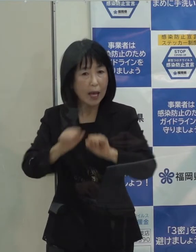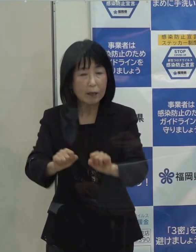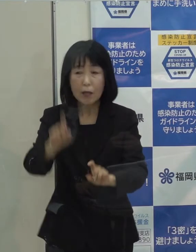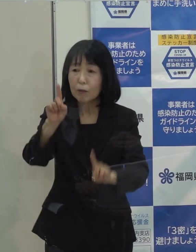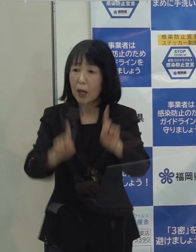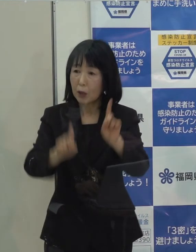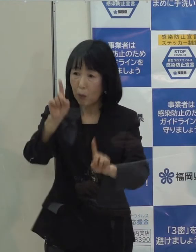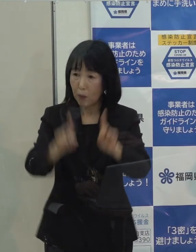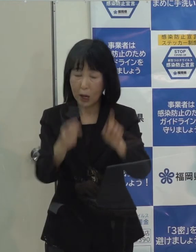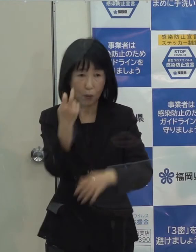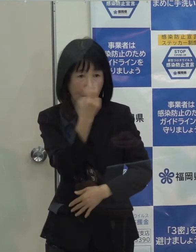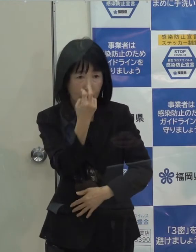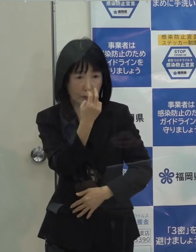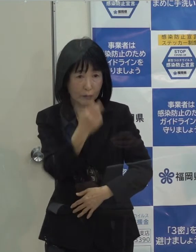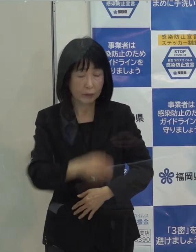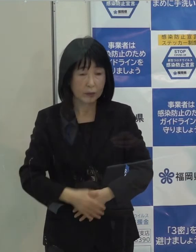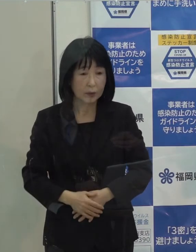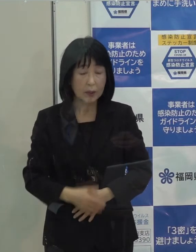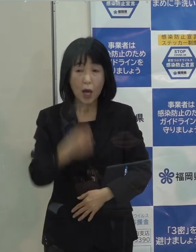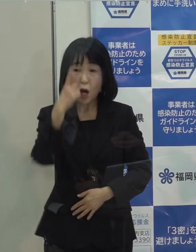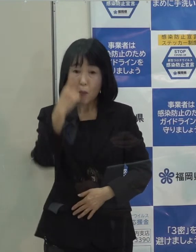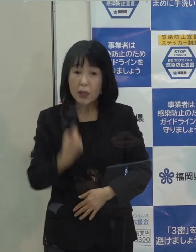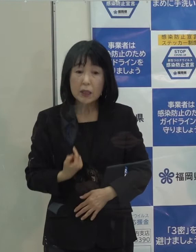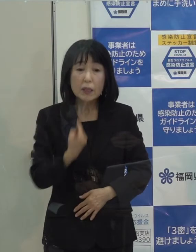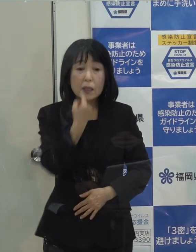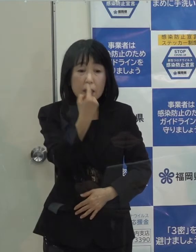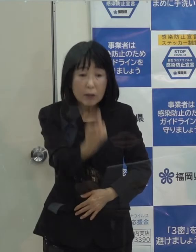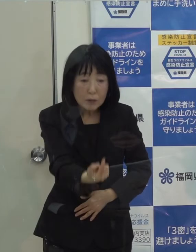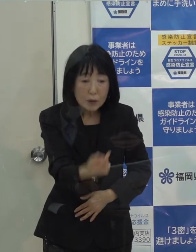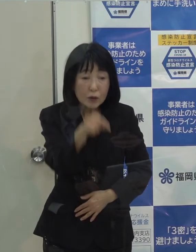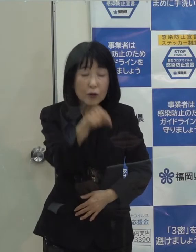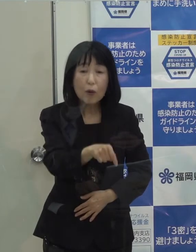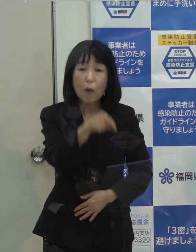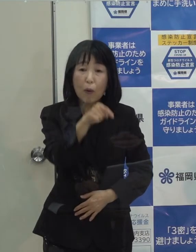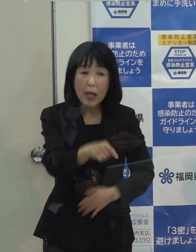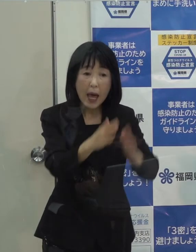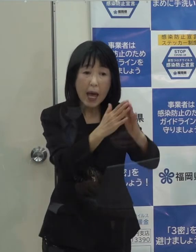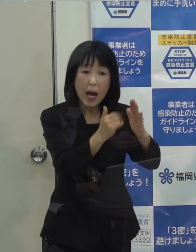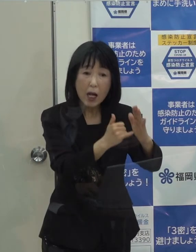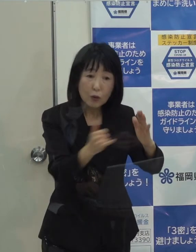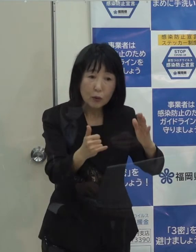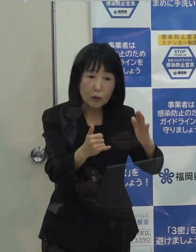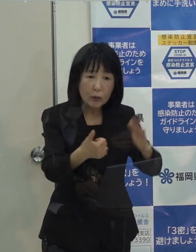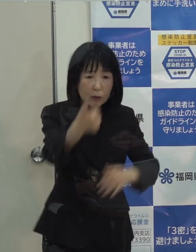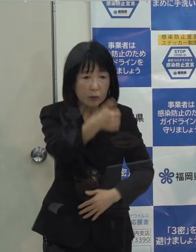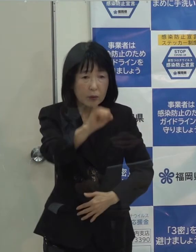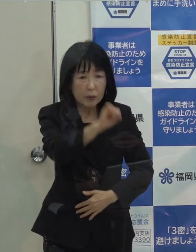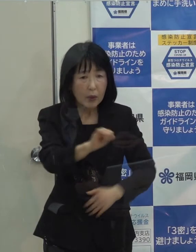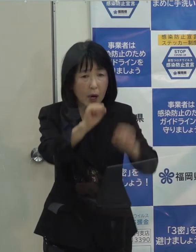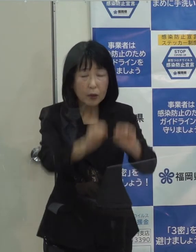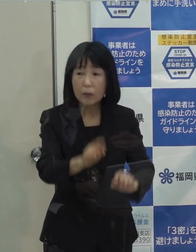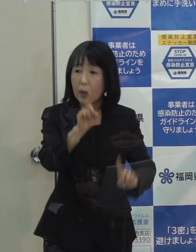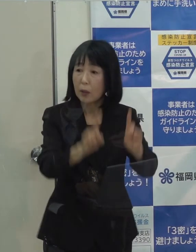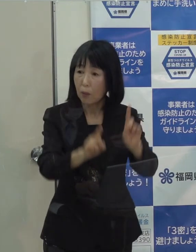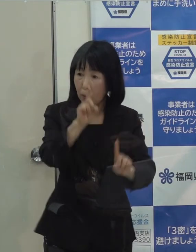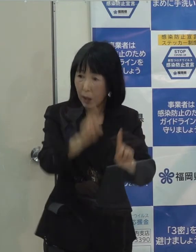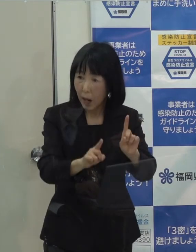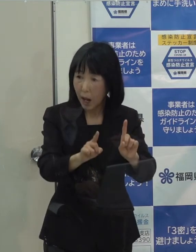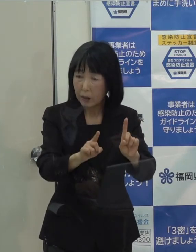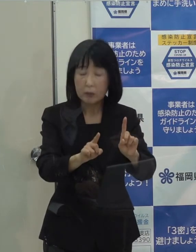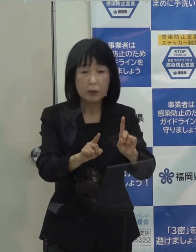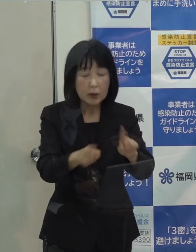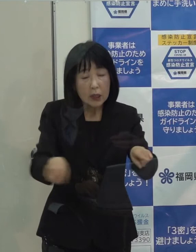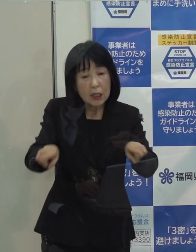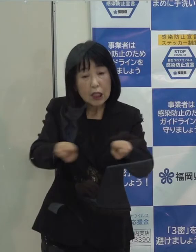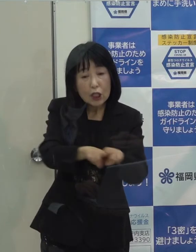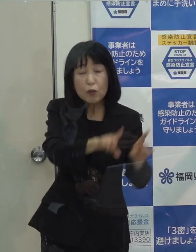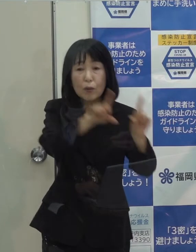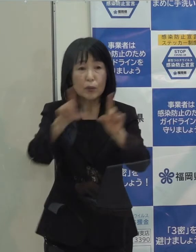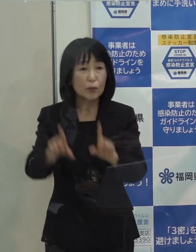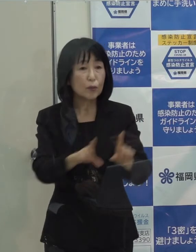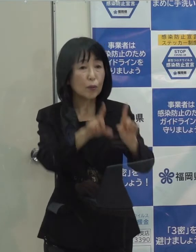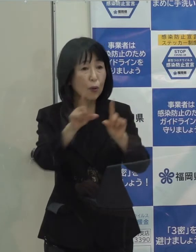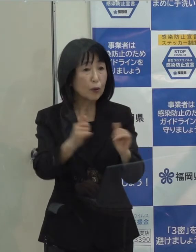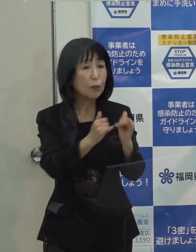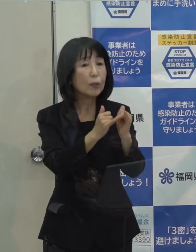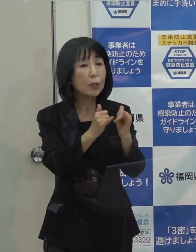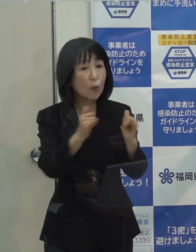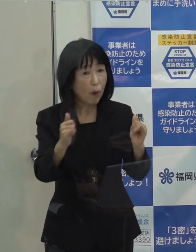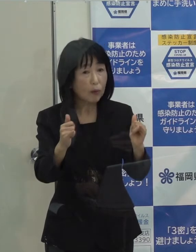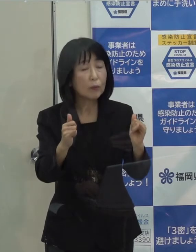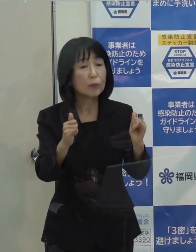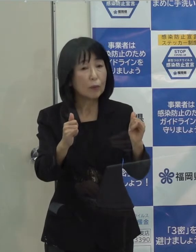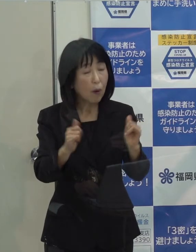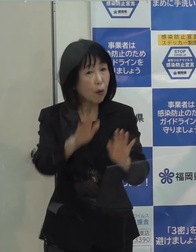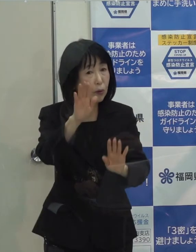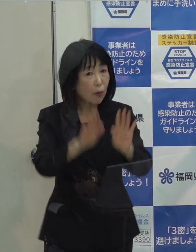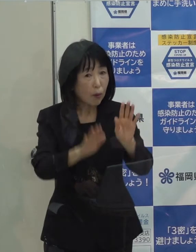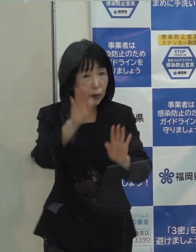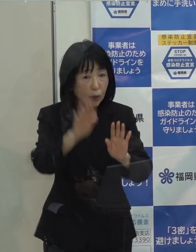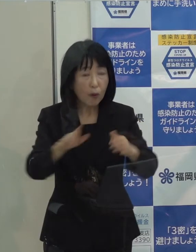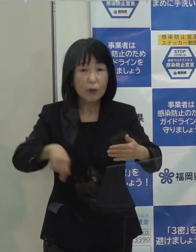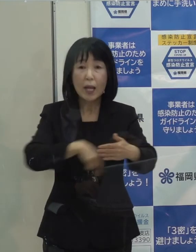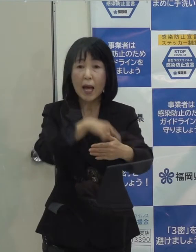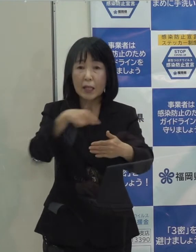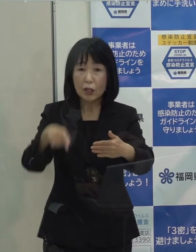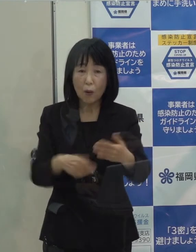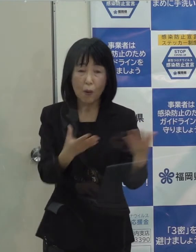また 移動先でお会いになる方 家族に御高齢者の方がいらっしゃるかどうかといった一緒に過ごされる方の内容をそれぞれがしっかり考慮して